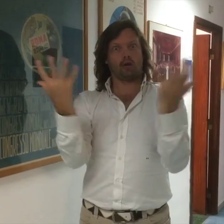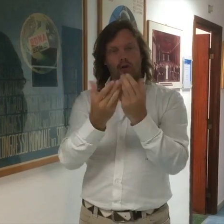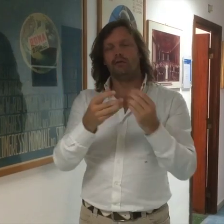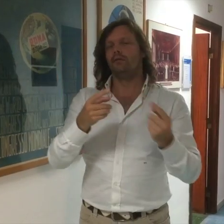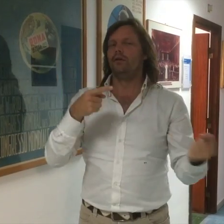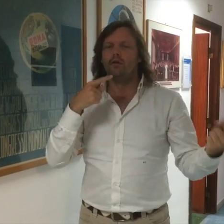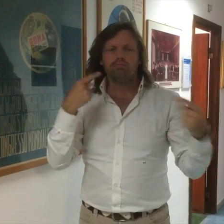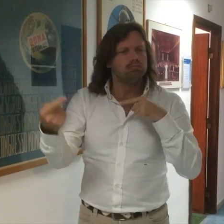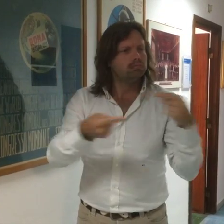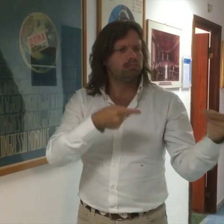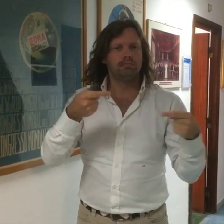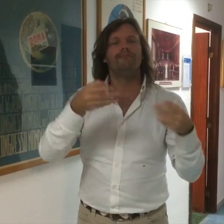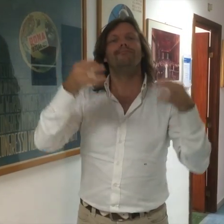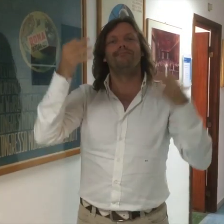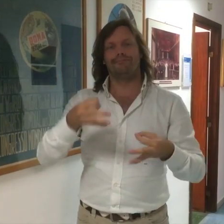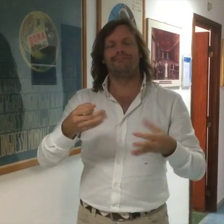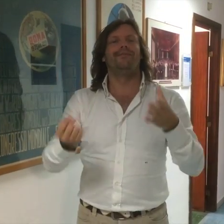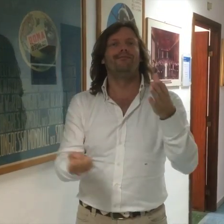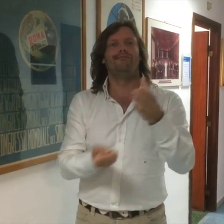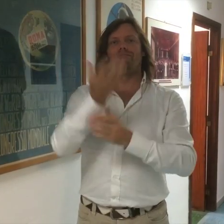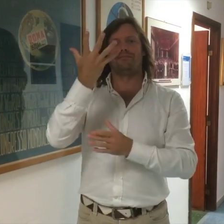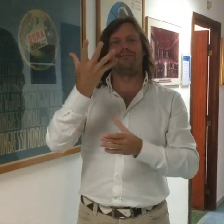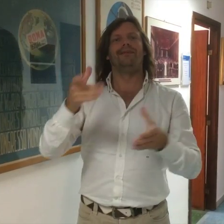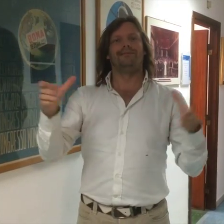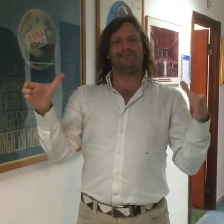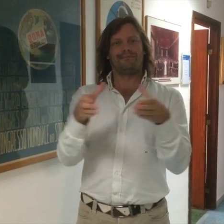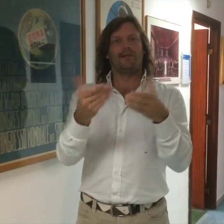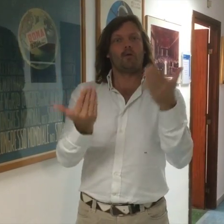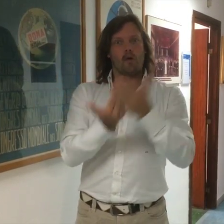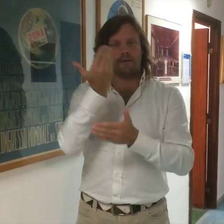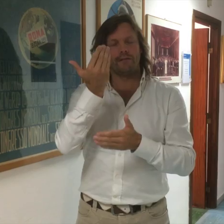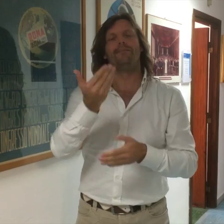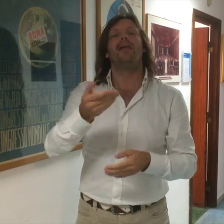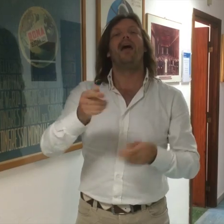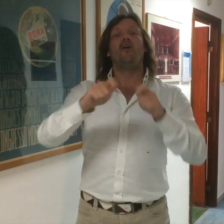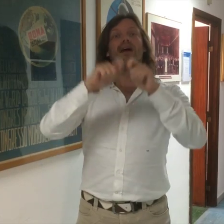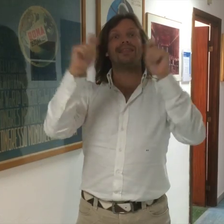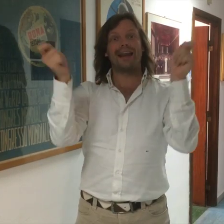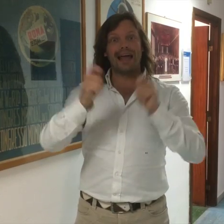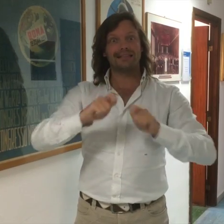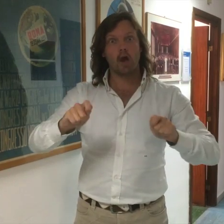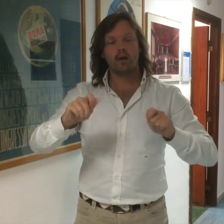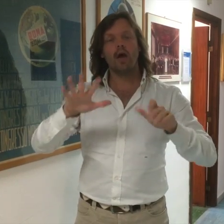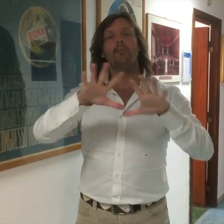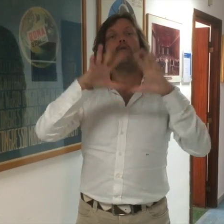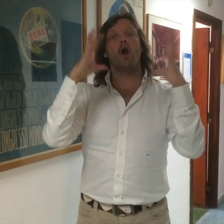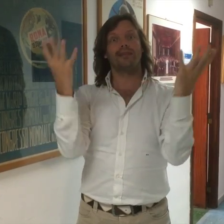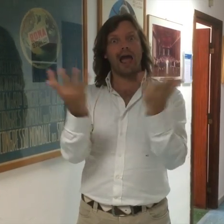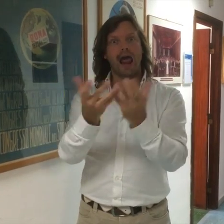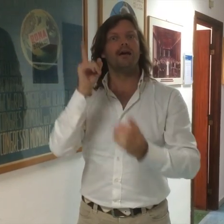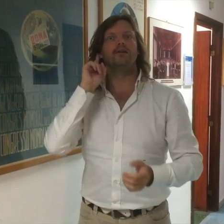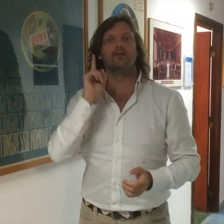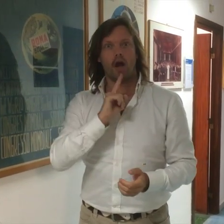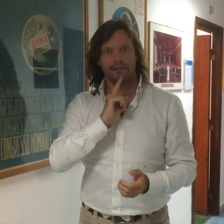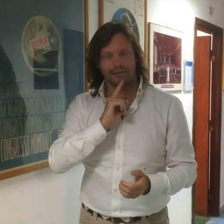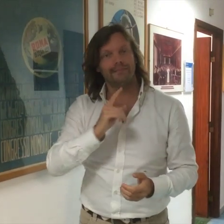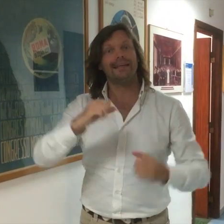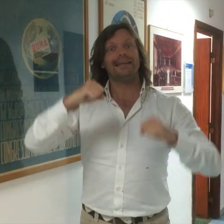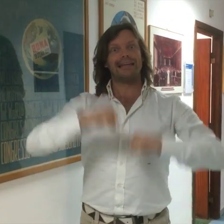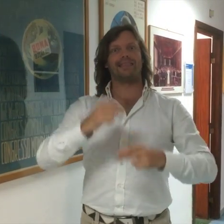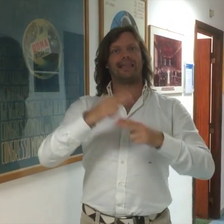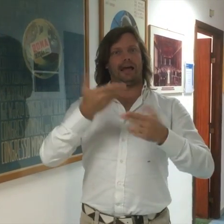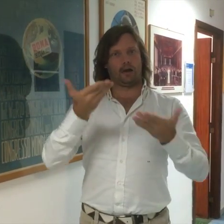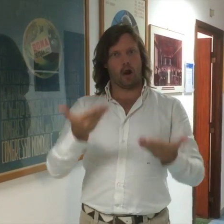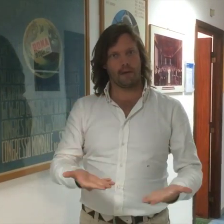dopo dei dibattiti crearono la nuova Federazione Mondiale dei Sordi, Roma fu designata come sede,